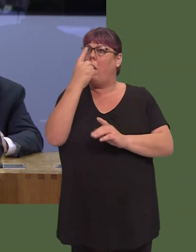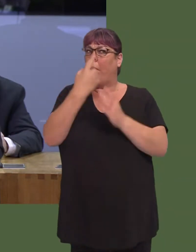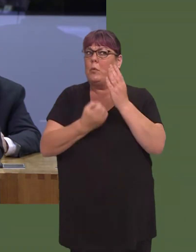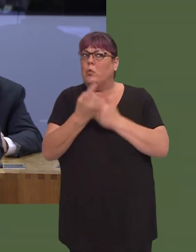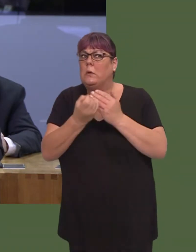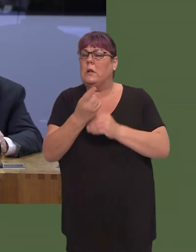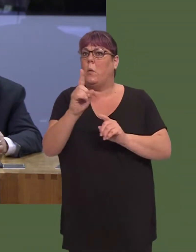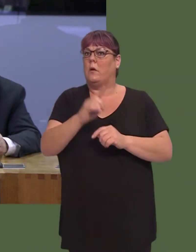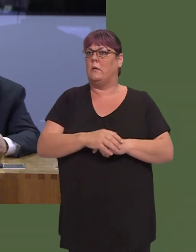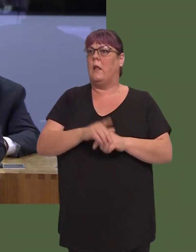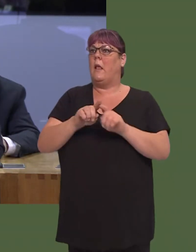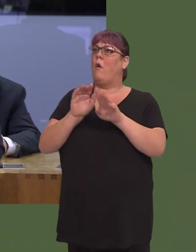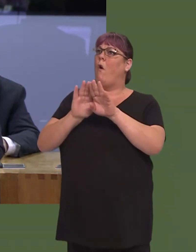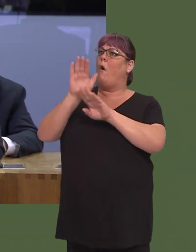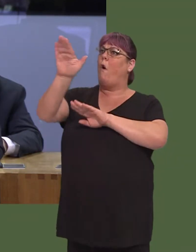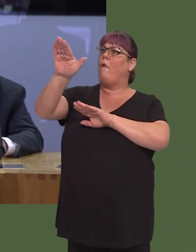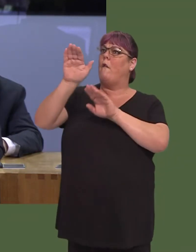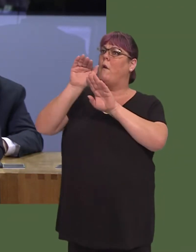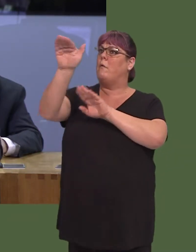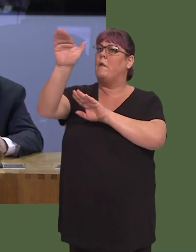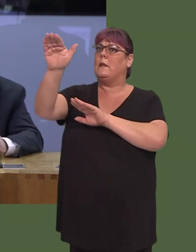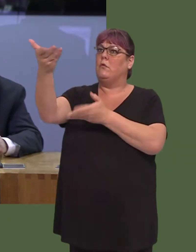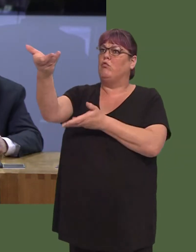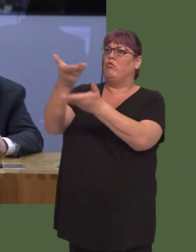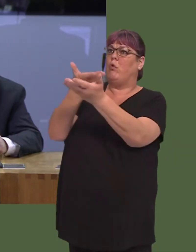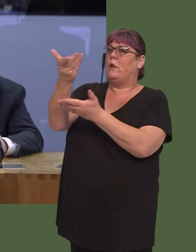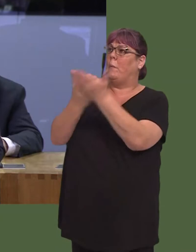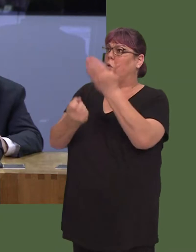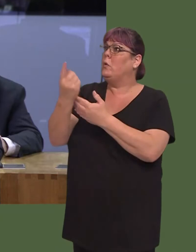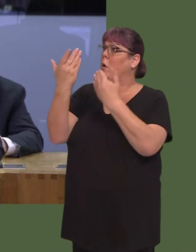Hefin David AM: 6. Pa gamau y mae Llywodraeth Cymru'n eu cymryd i ymdrin ‚ phroblem taliadau